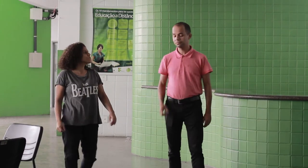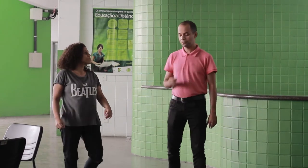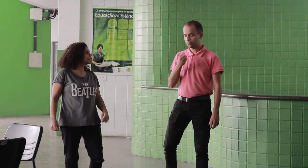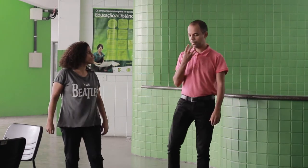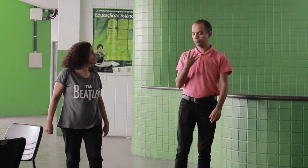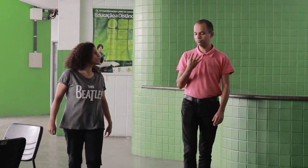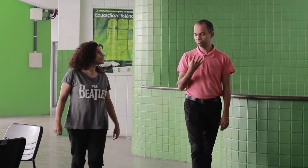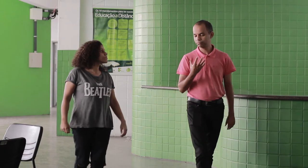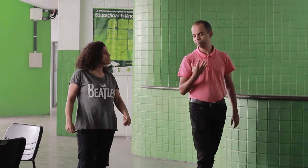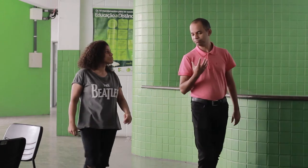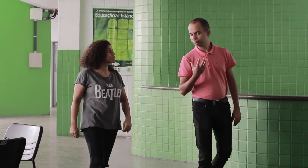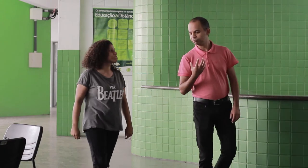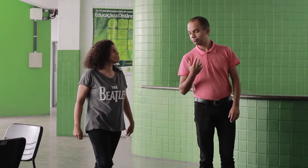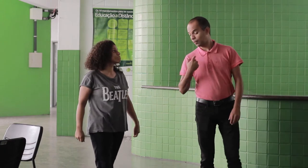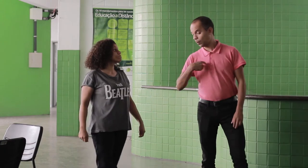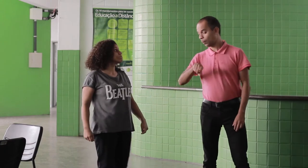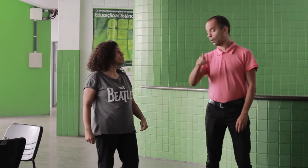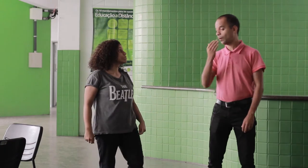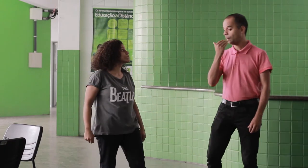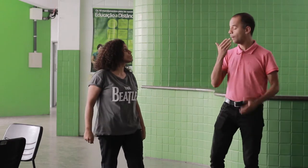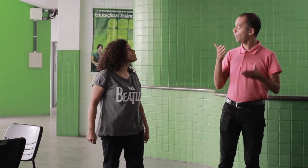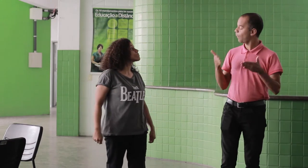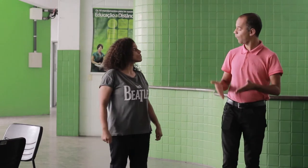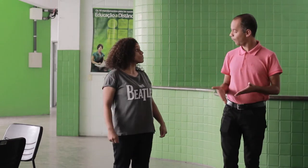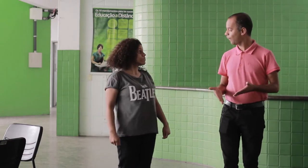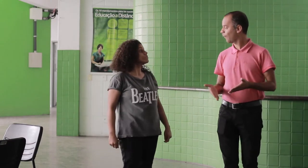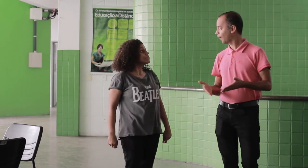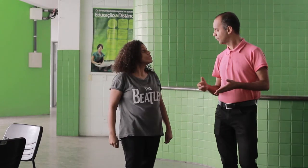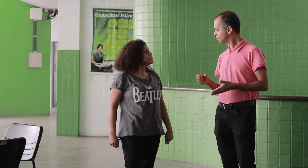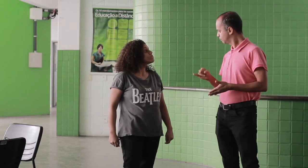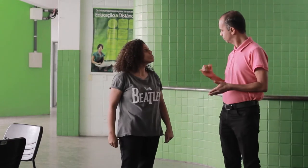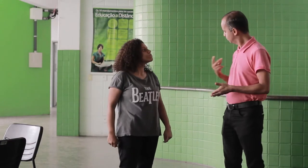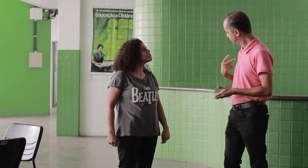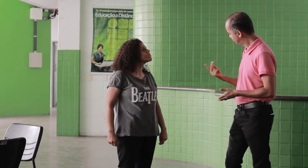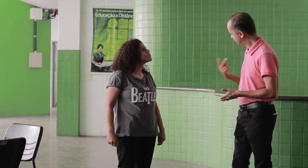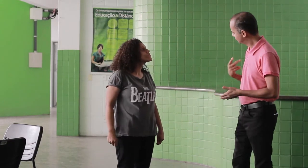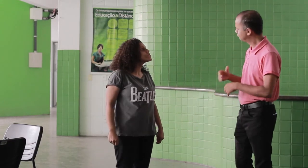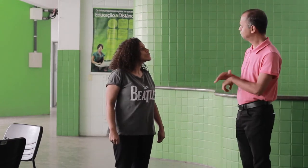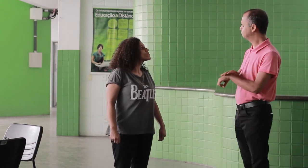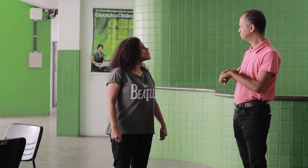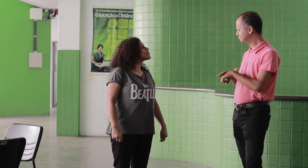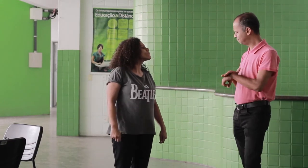Que bom! Então, agora eu estou indo comer Você gostaria de ir junto comigo?